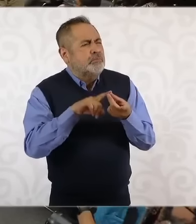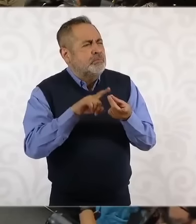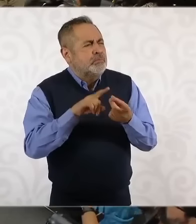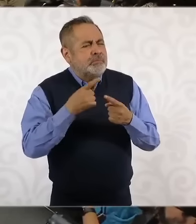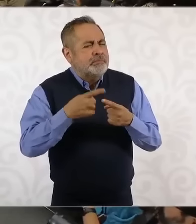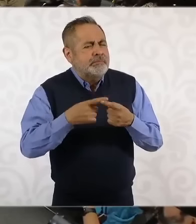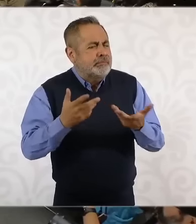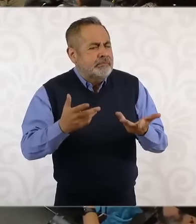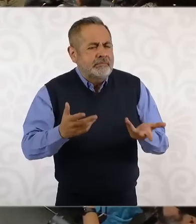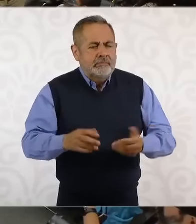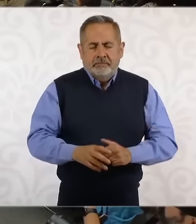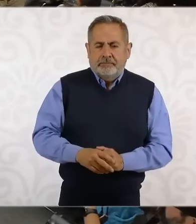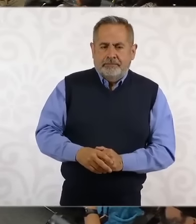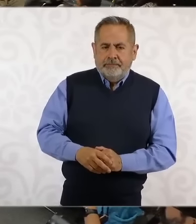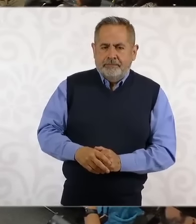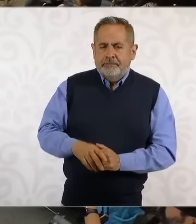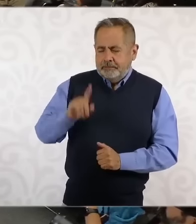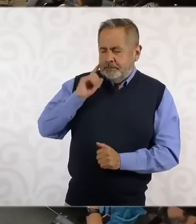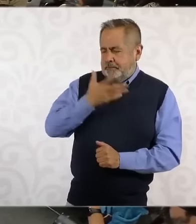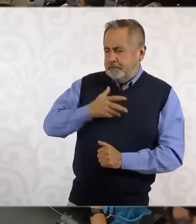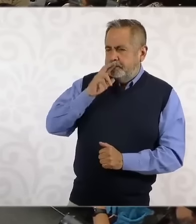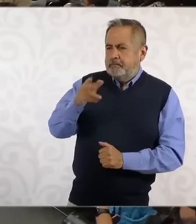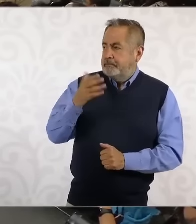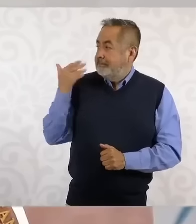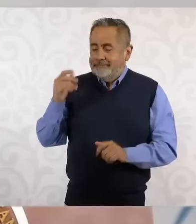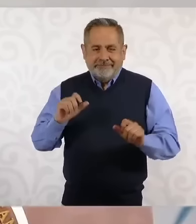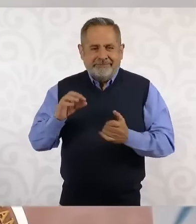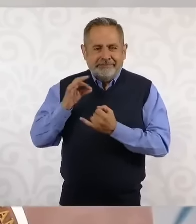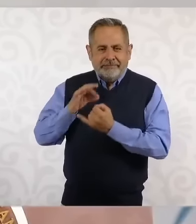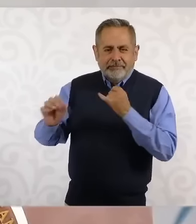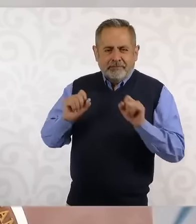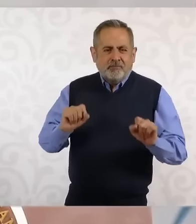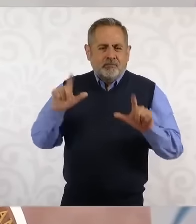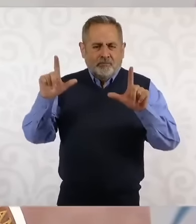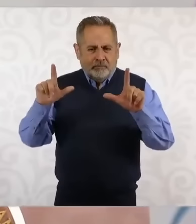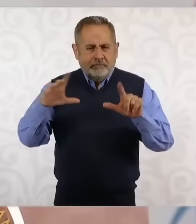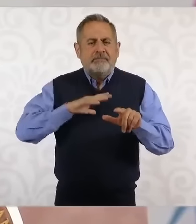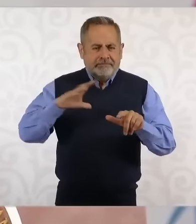Eh, como se menciona en la última diapositiva, si la podemos poner, hay varios módulos.